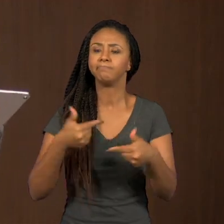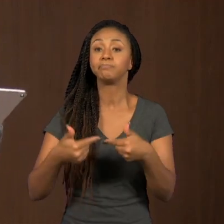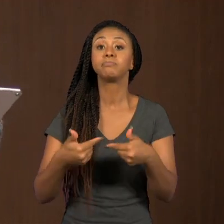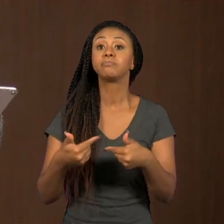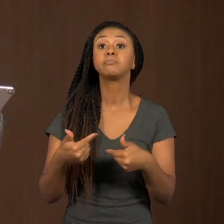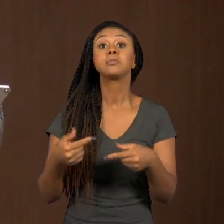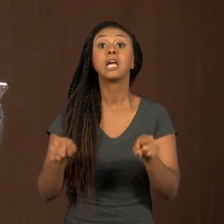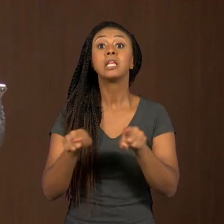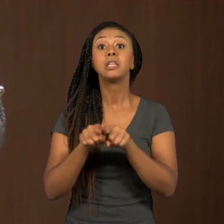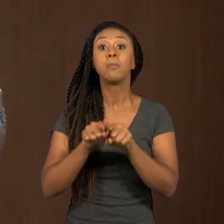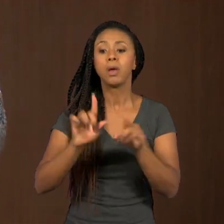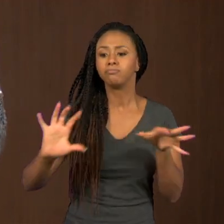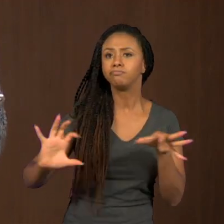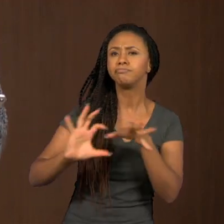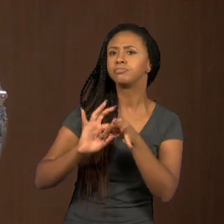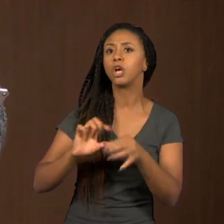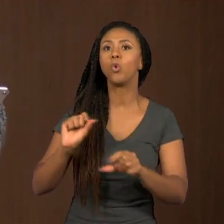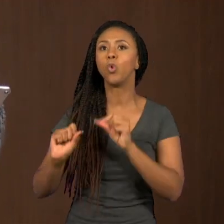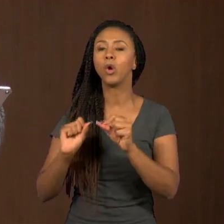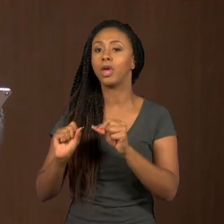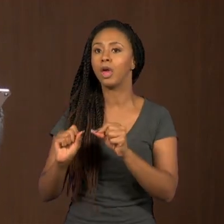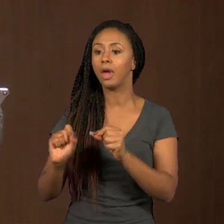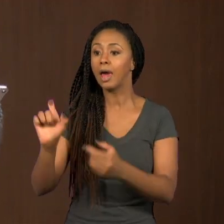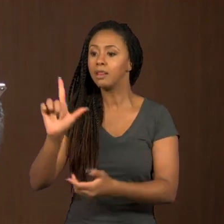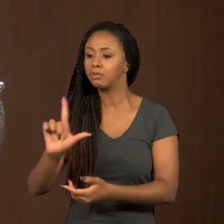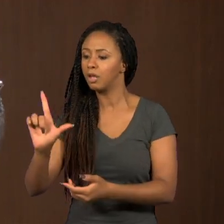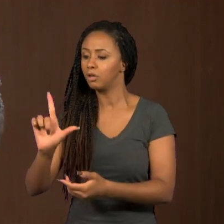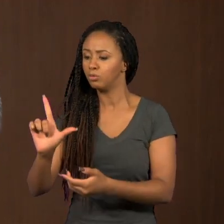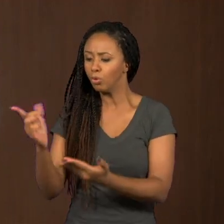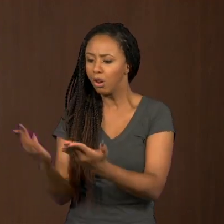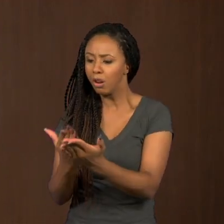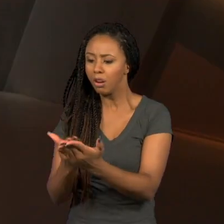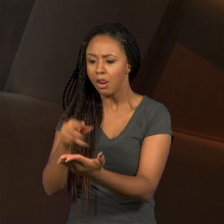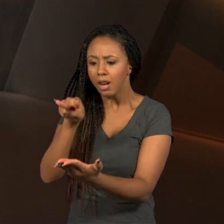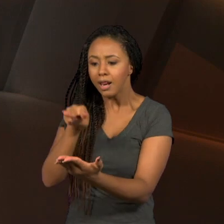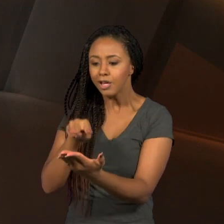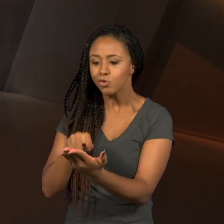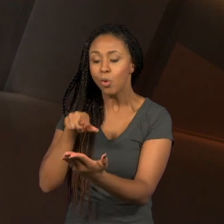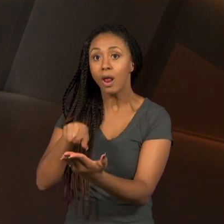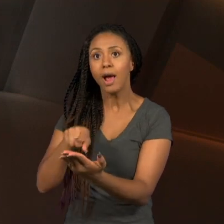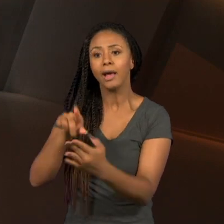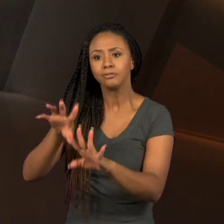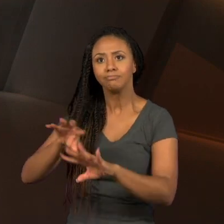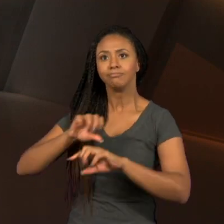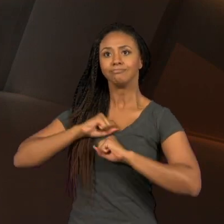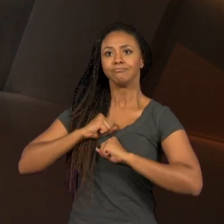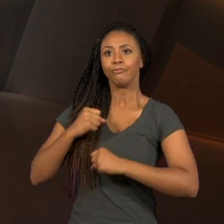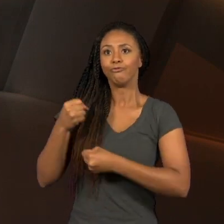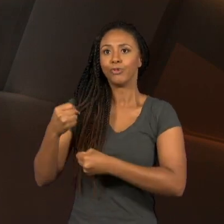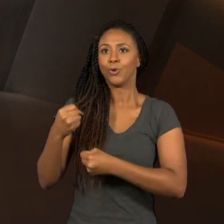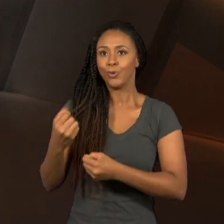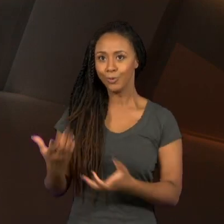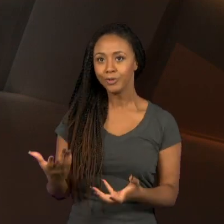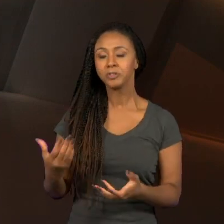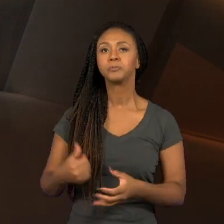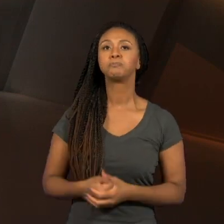E O PODER, CLARO, DA LITERATURA. PRA TRATAR UM POUCO DESSE ASSUNTO, NÓS VAMOS CHAMAR PRA ESSA